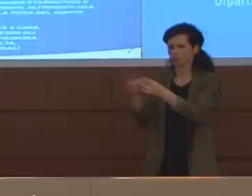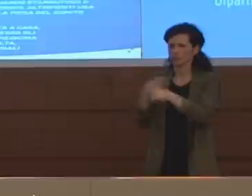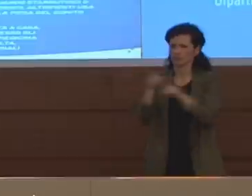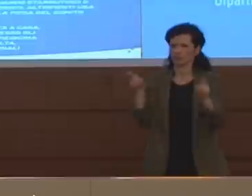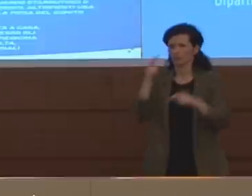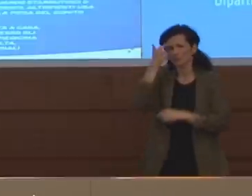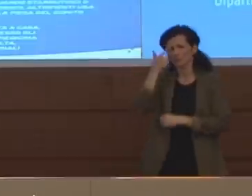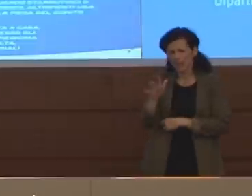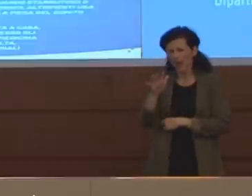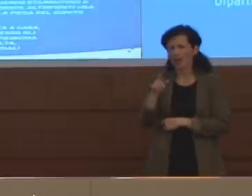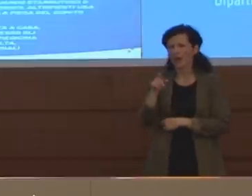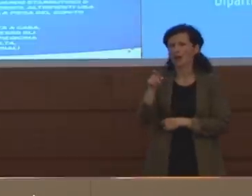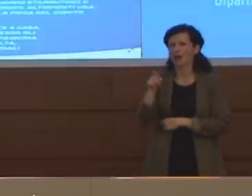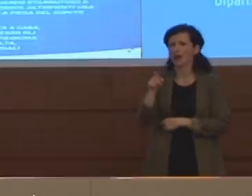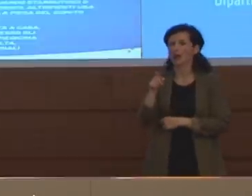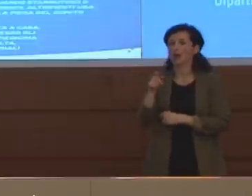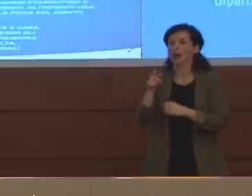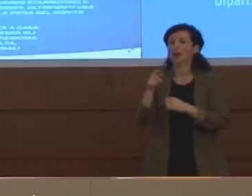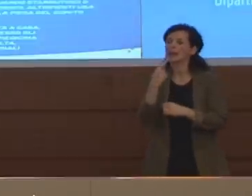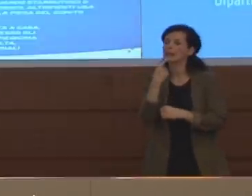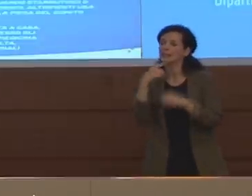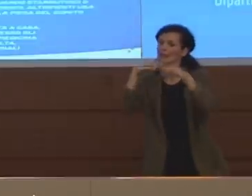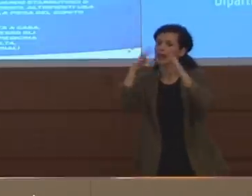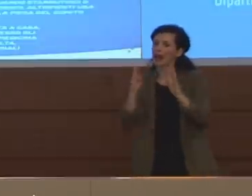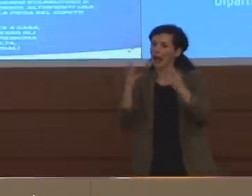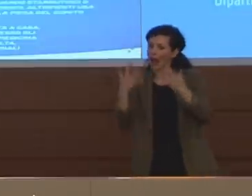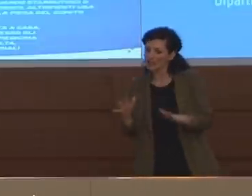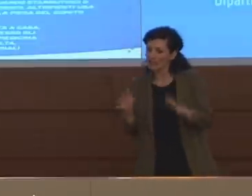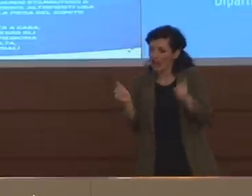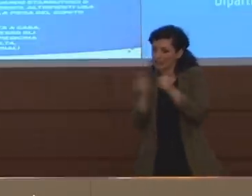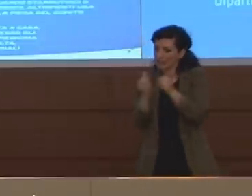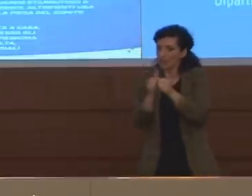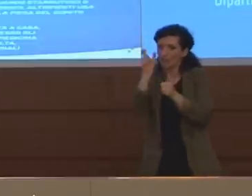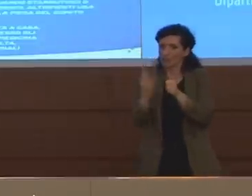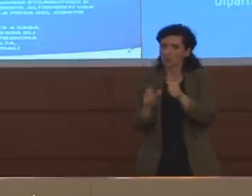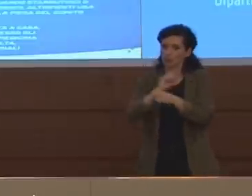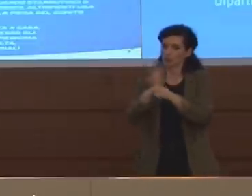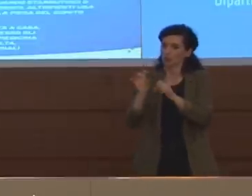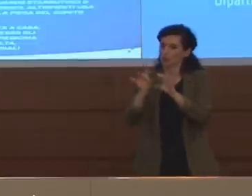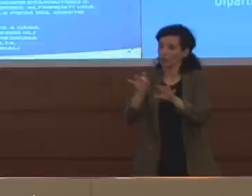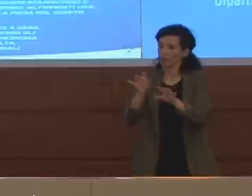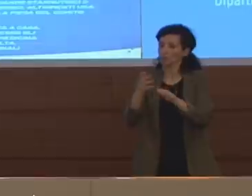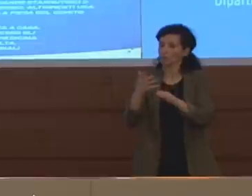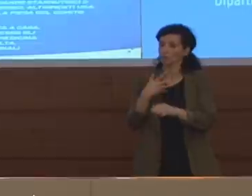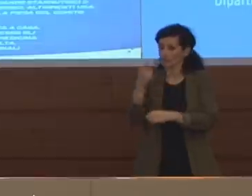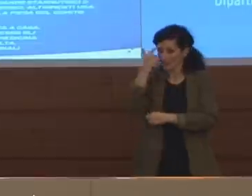effettivamente erano in casa con persone già positive in isolamento domiciliare?